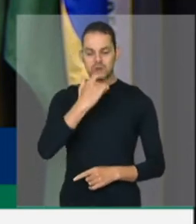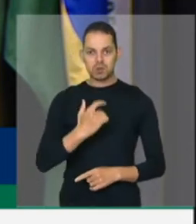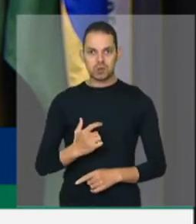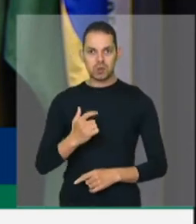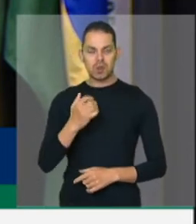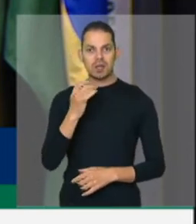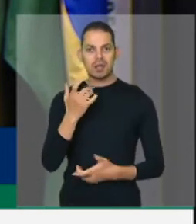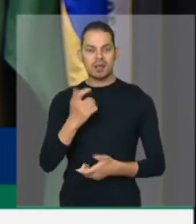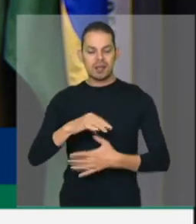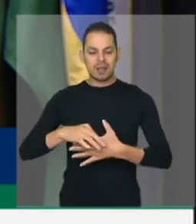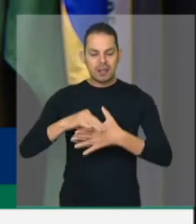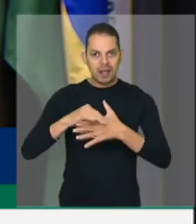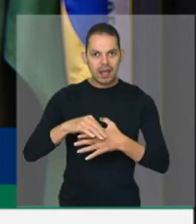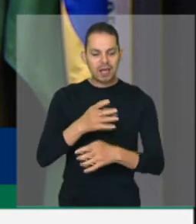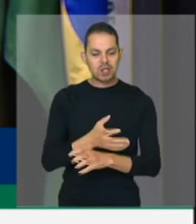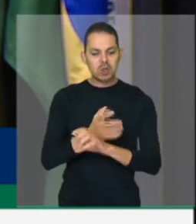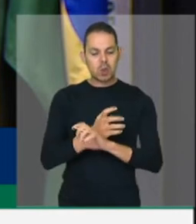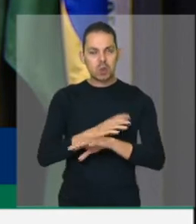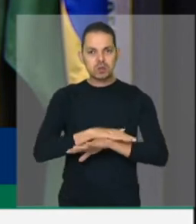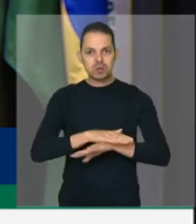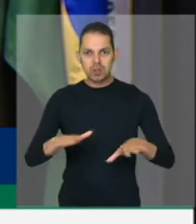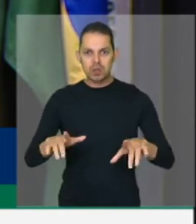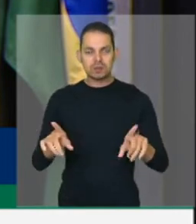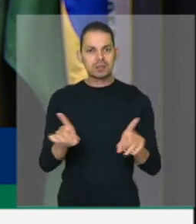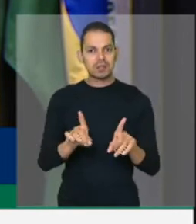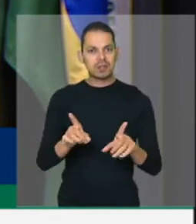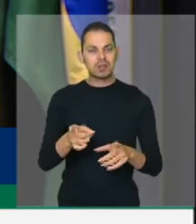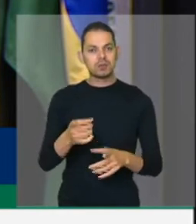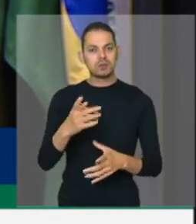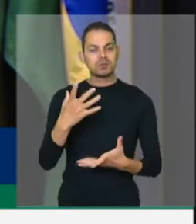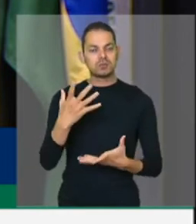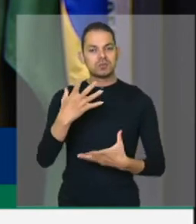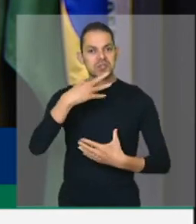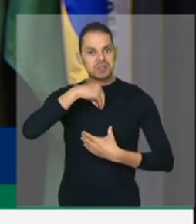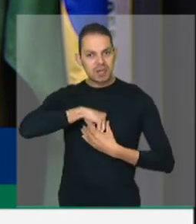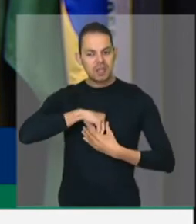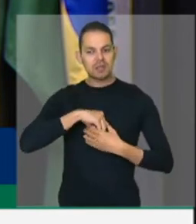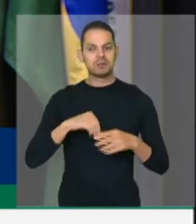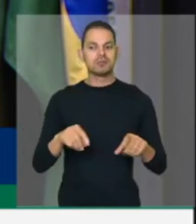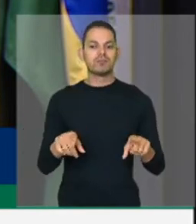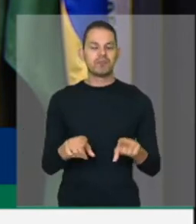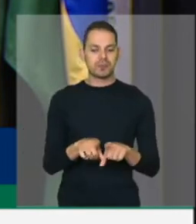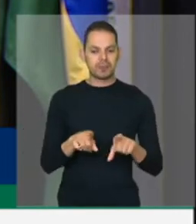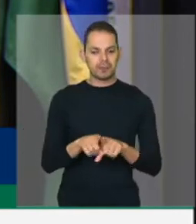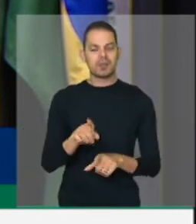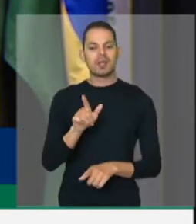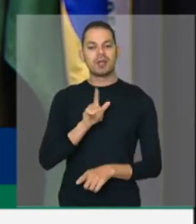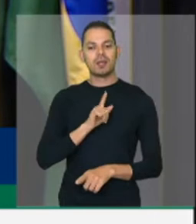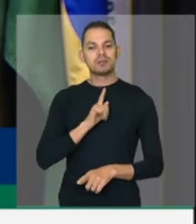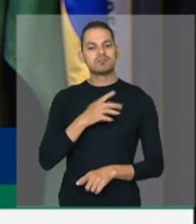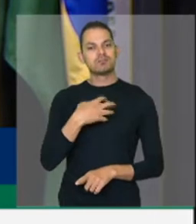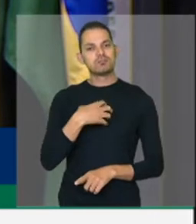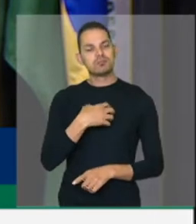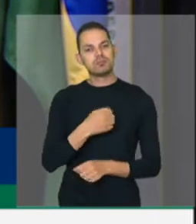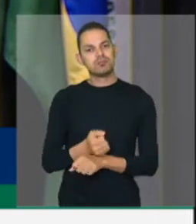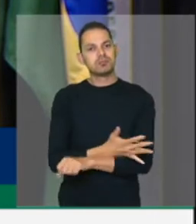ORGÂNICA. EXISTE A PARTE ALMA, EXISTE A PARTE ESPIRITUAL. ENTÃO QUERO AQUI PARABENIZAR TODAS ESSAS